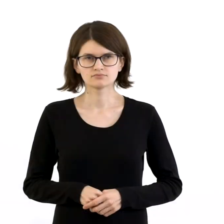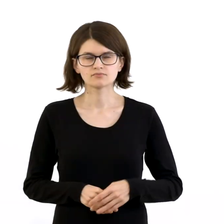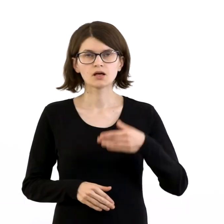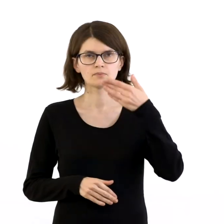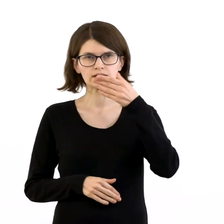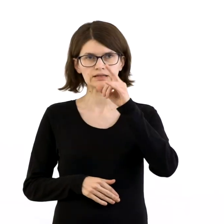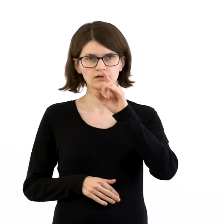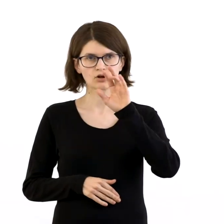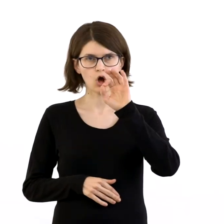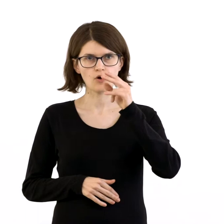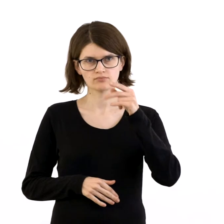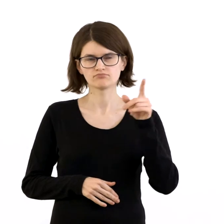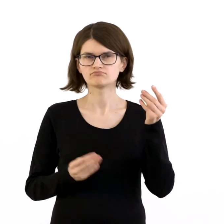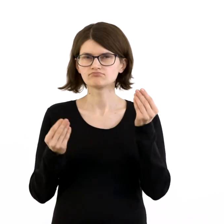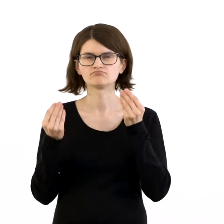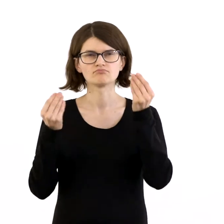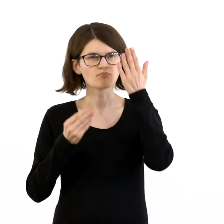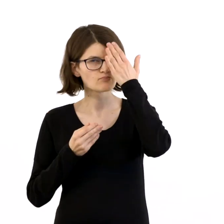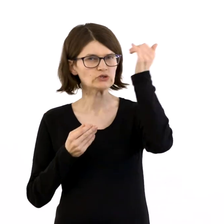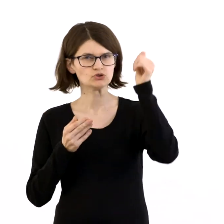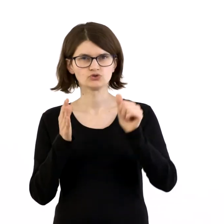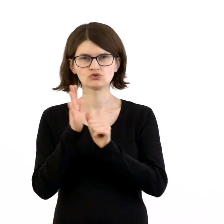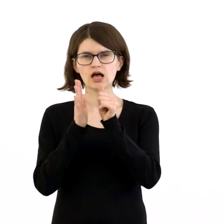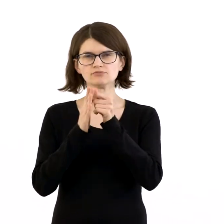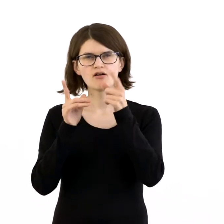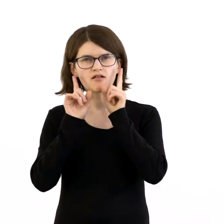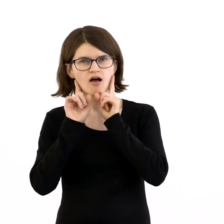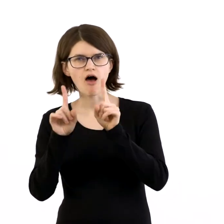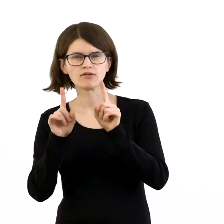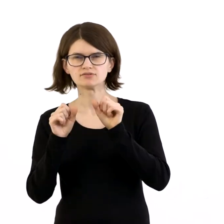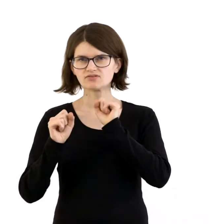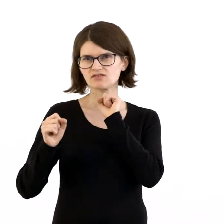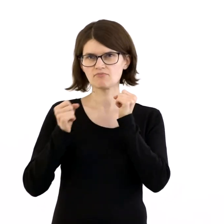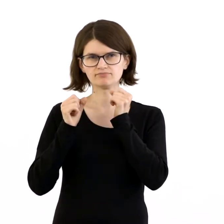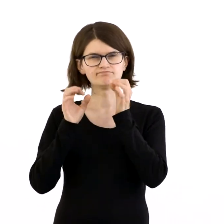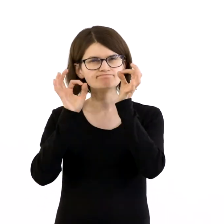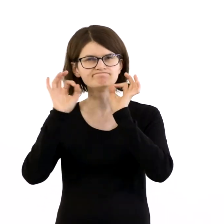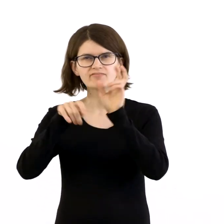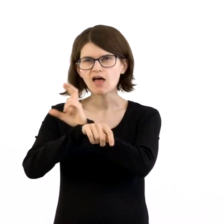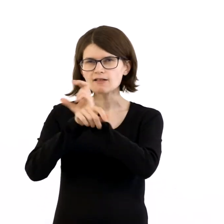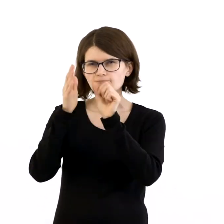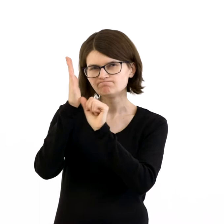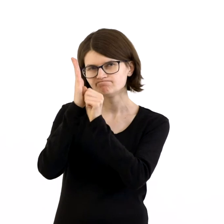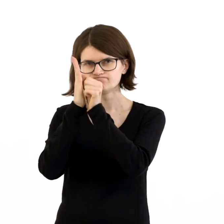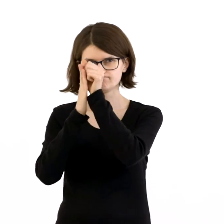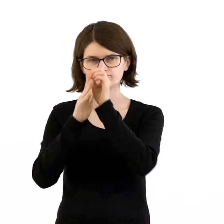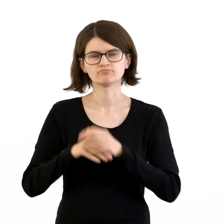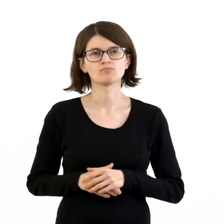Myron był mistrzem rzeźby realistycznej, dynamicznej i perfekcyjnej technicznie.